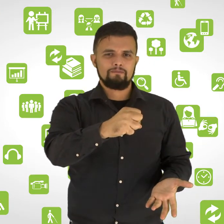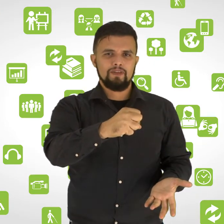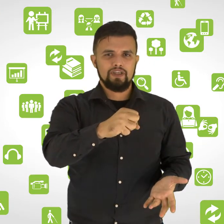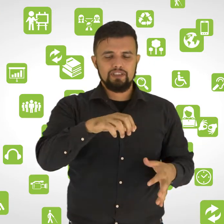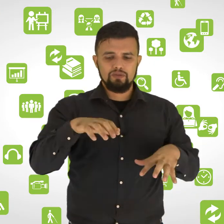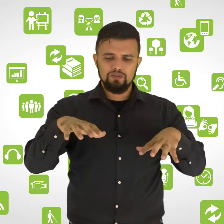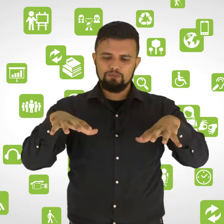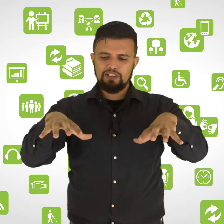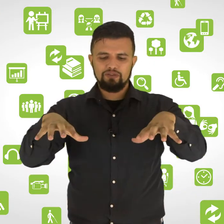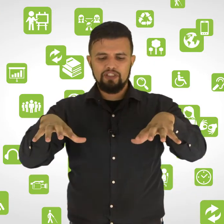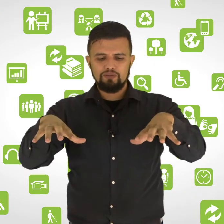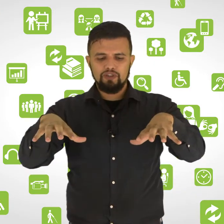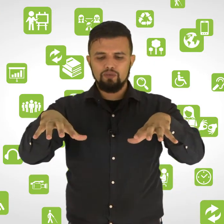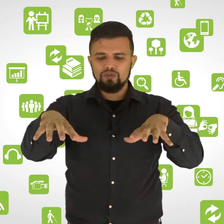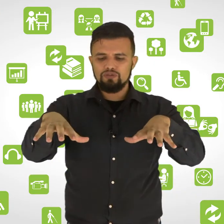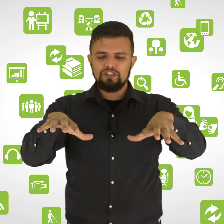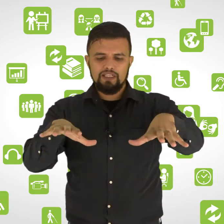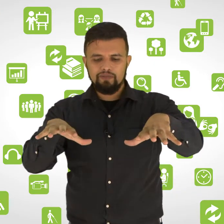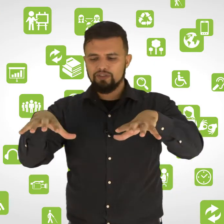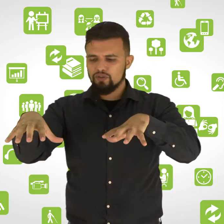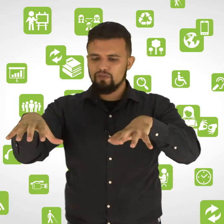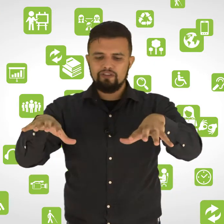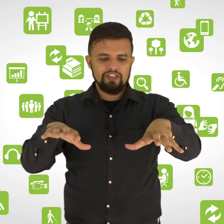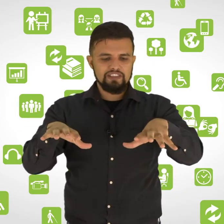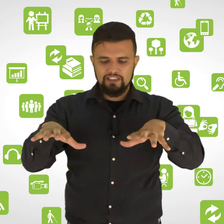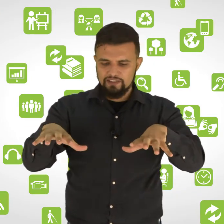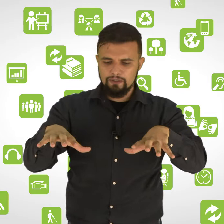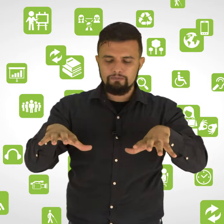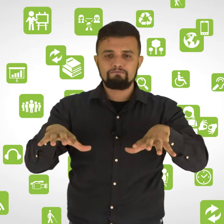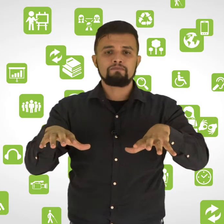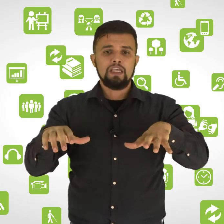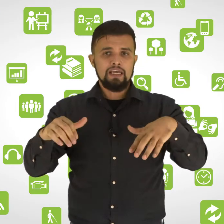Então, no espaço neutro eu uso os elementos como referenciação